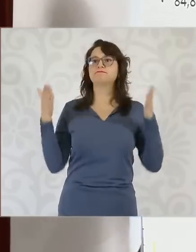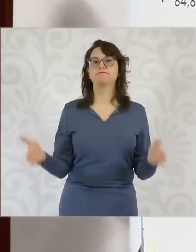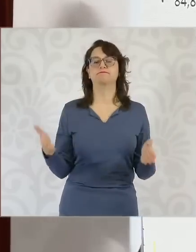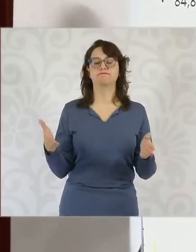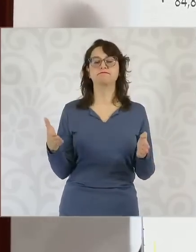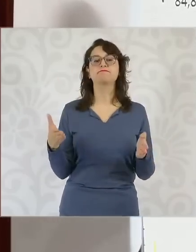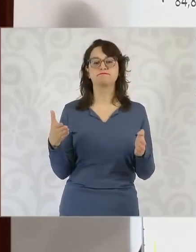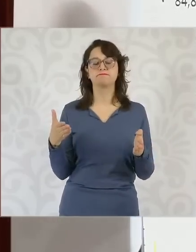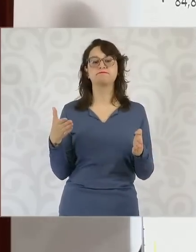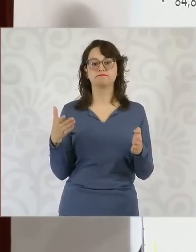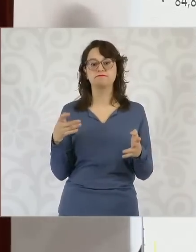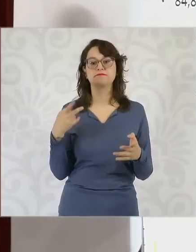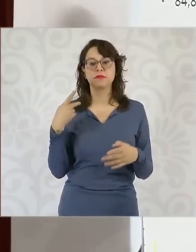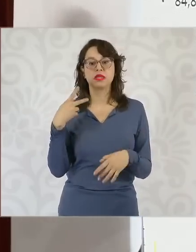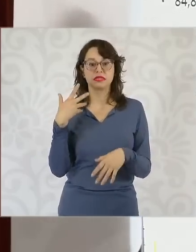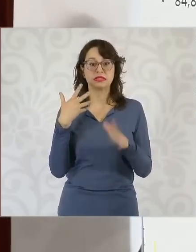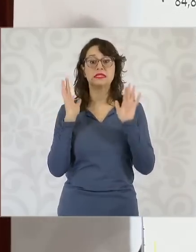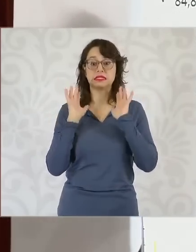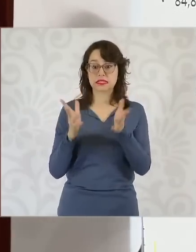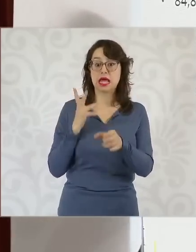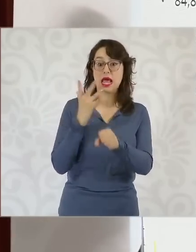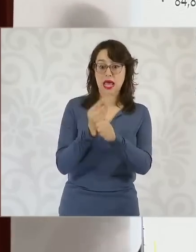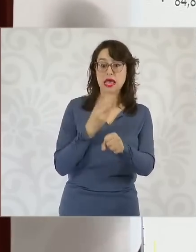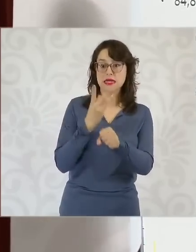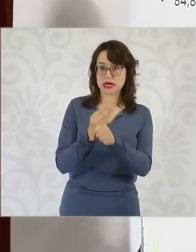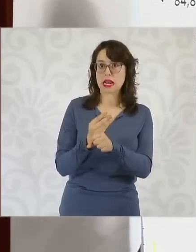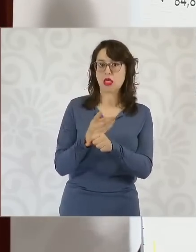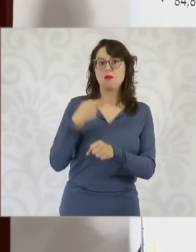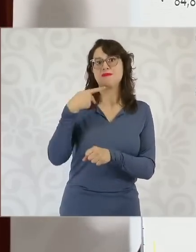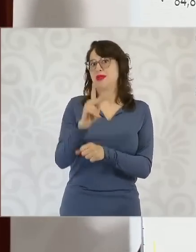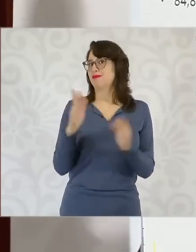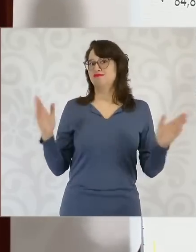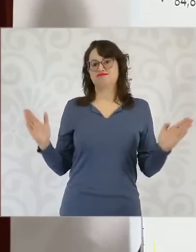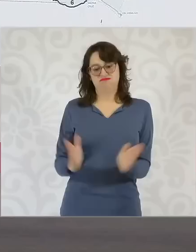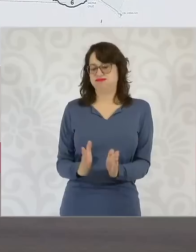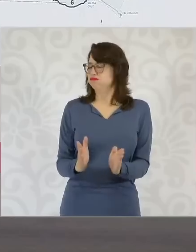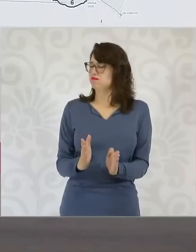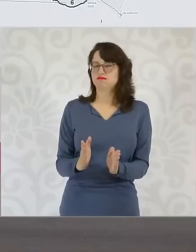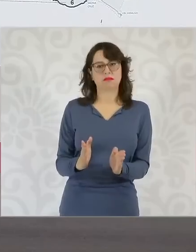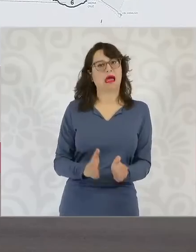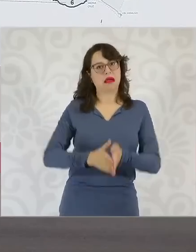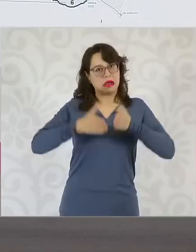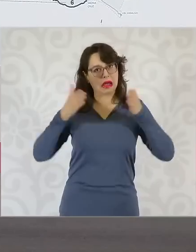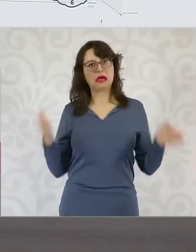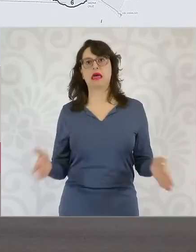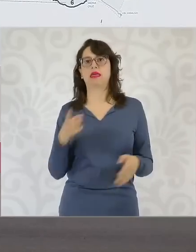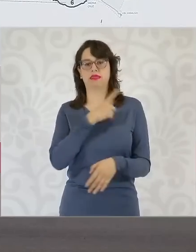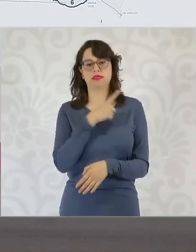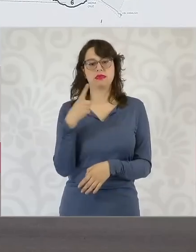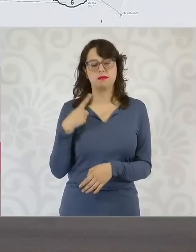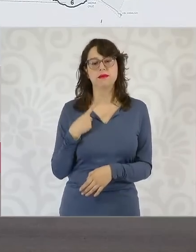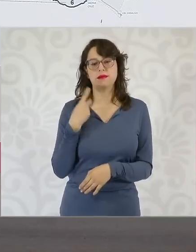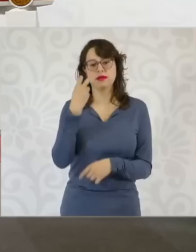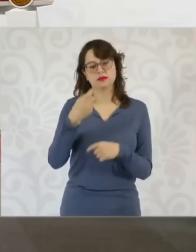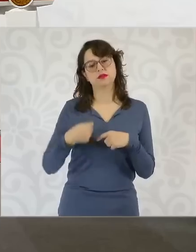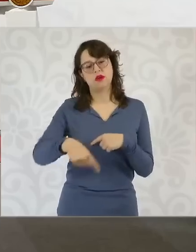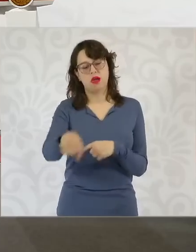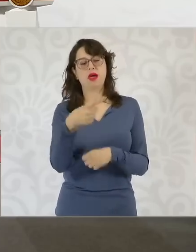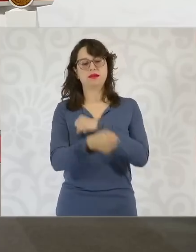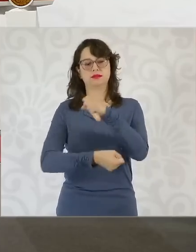puentes quedaron con una sección menor entonces todo eso lo traemos para este año adelante